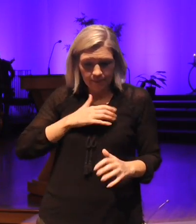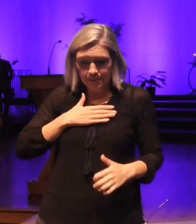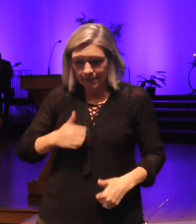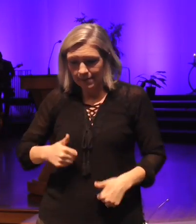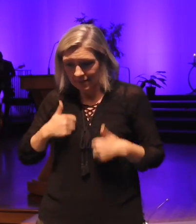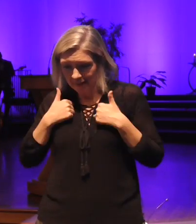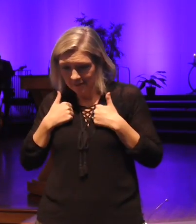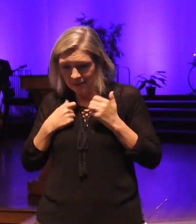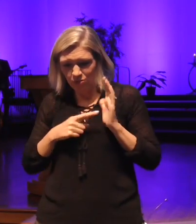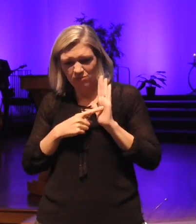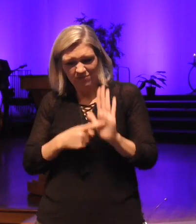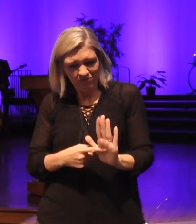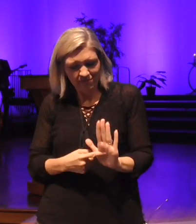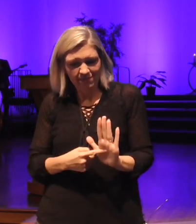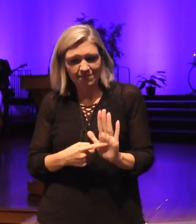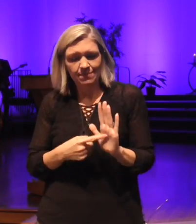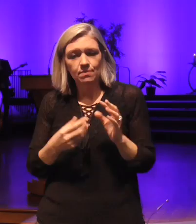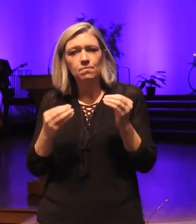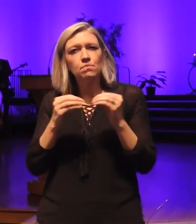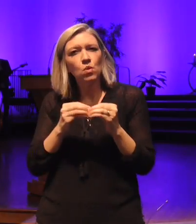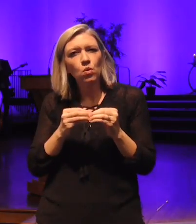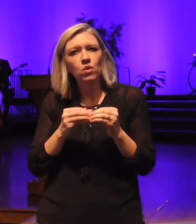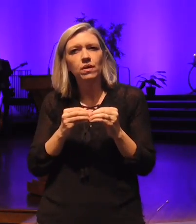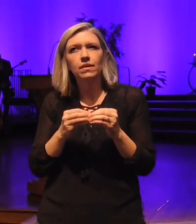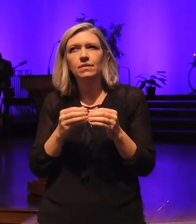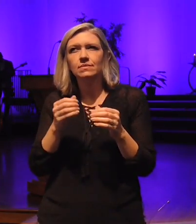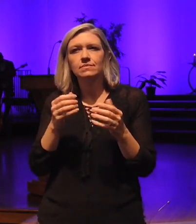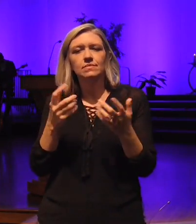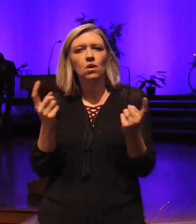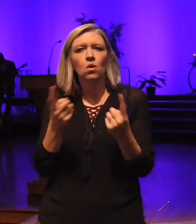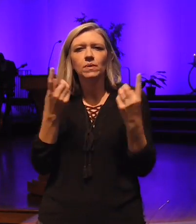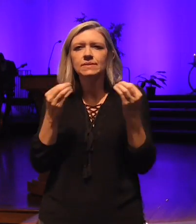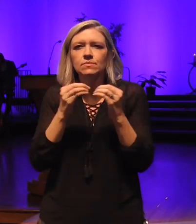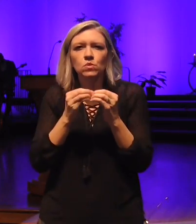más y más eternamente más del Creador infinito nuestra